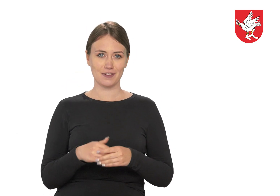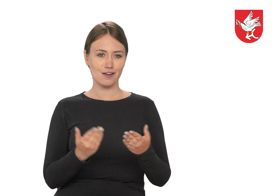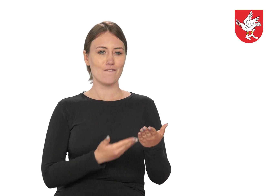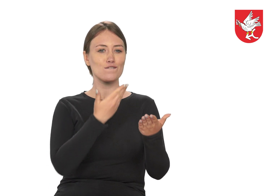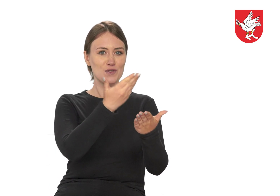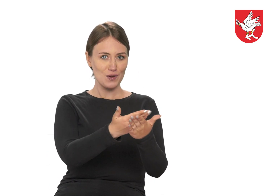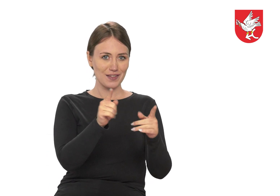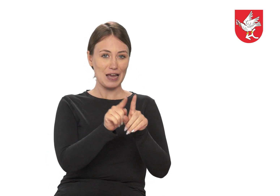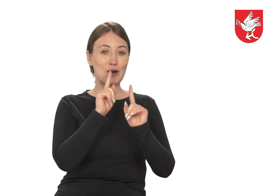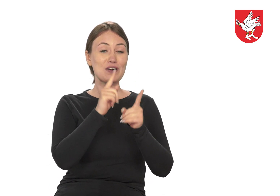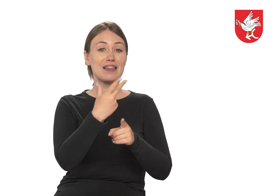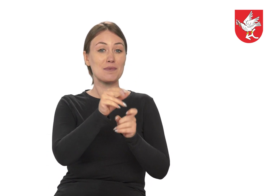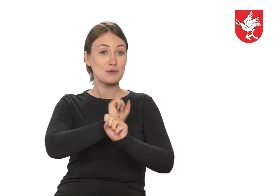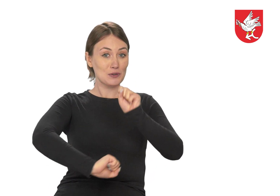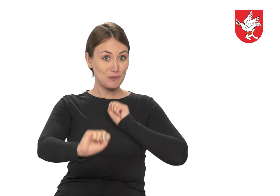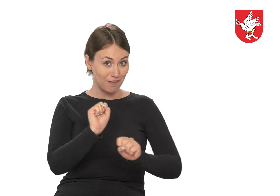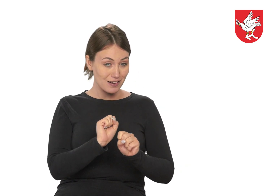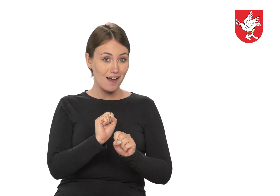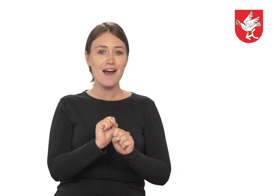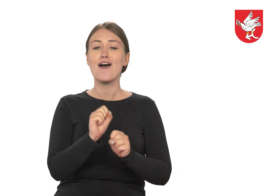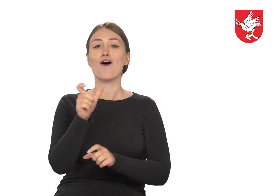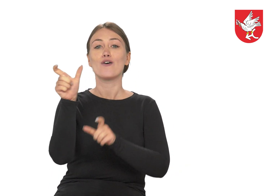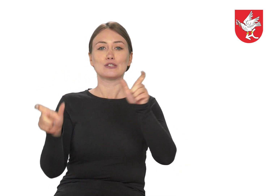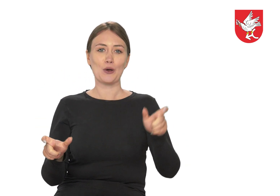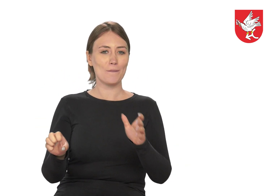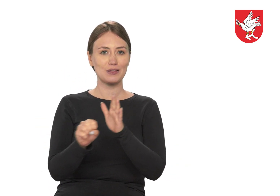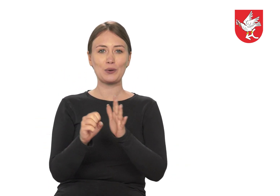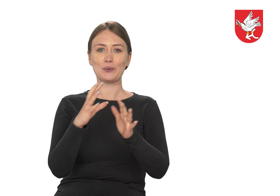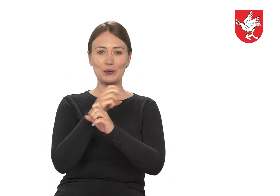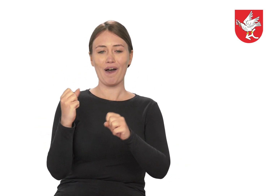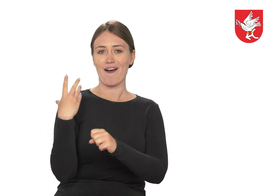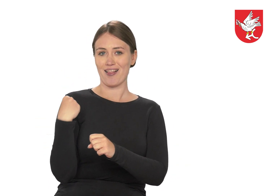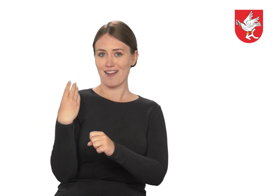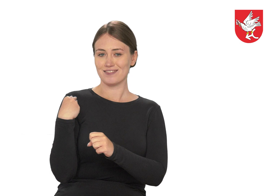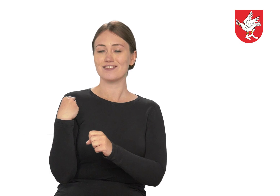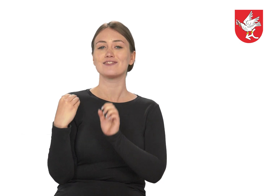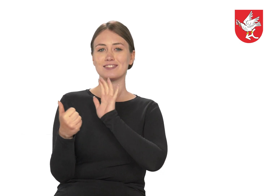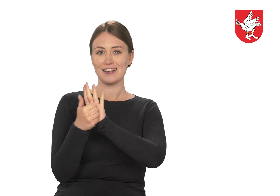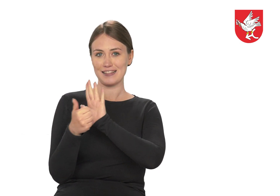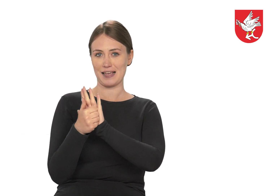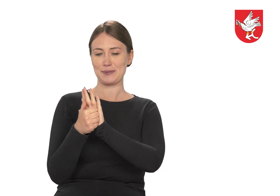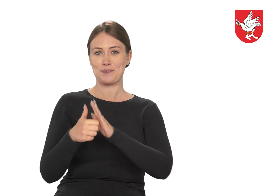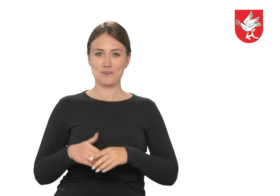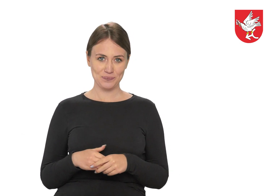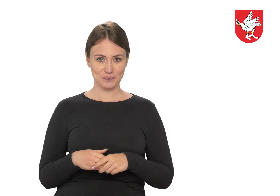wnioski i orzeczenia o niepełnosprawności (osoby do ukończenia 16-go roku życia)